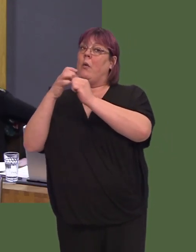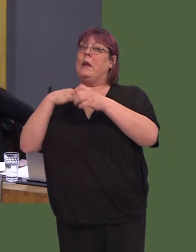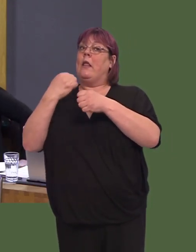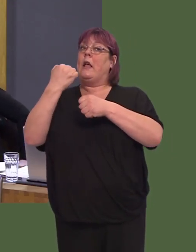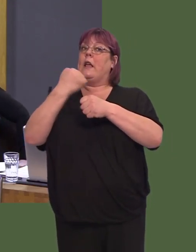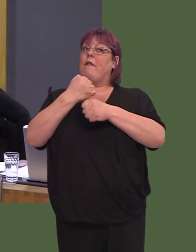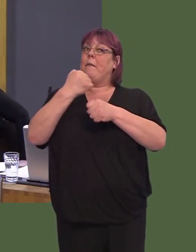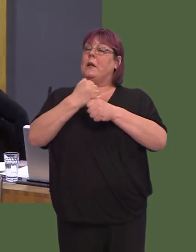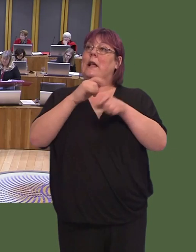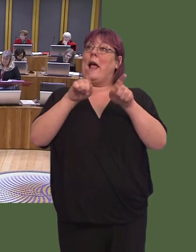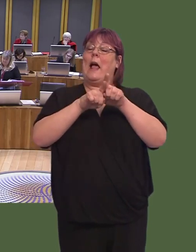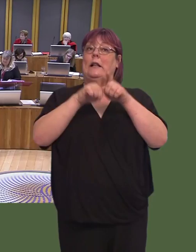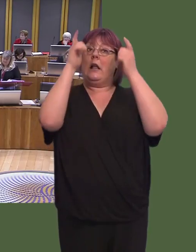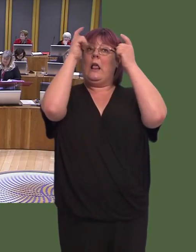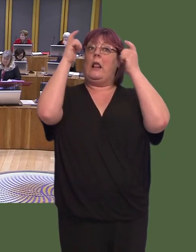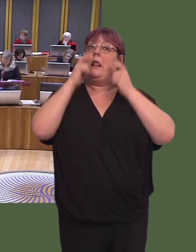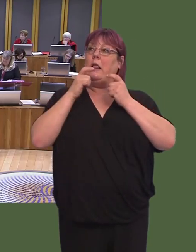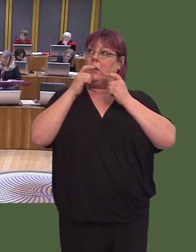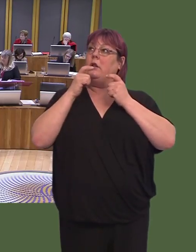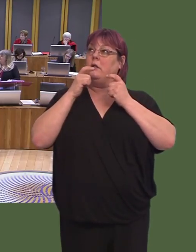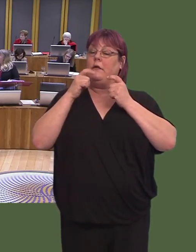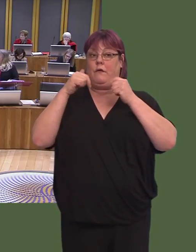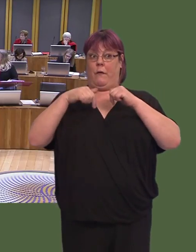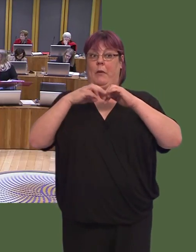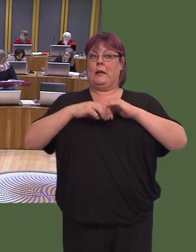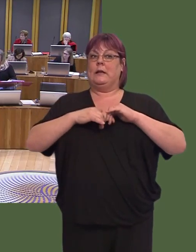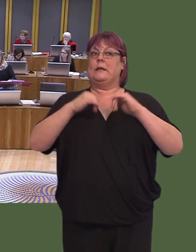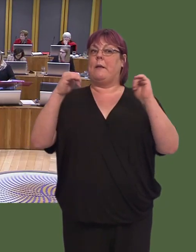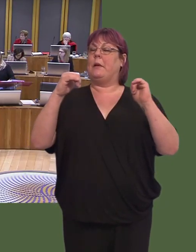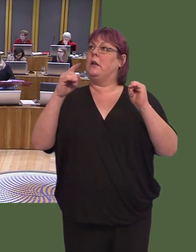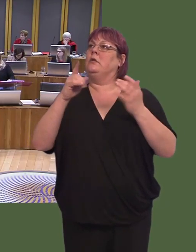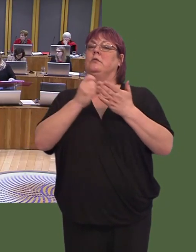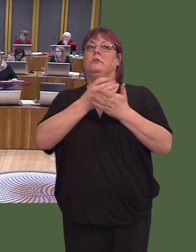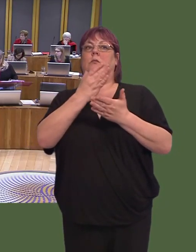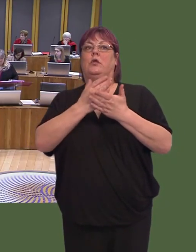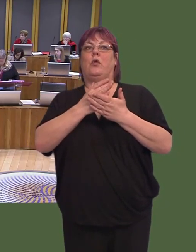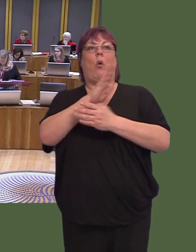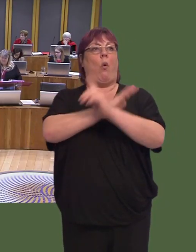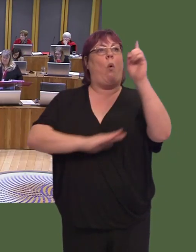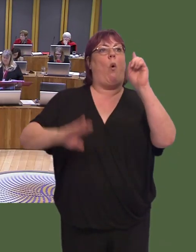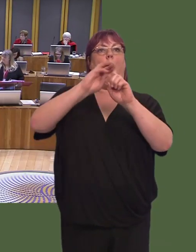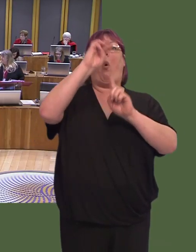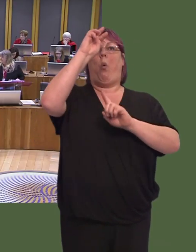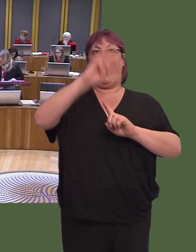deddfwriaethol gan y Cynulliad yma hefyd er mwyn sicrhau bod yna weithredu Gymru gyfan er mwyn lleihau plastig yn yr amgylchedd?